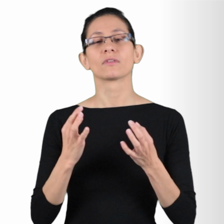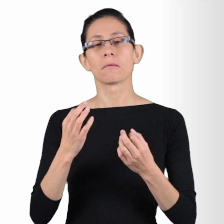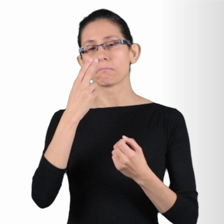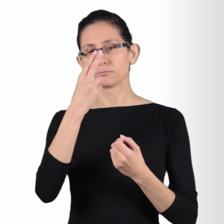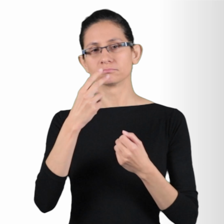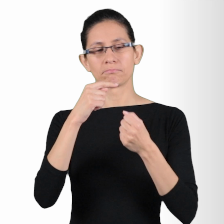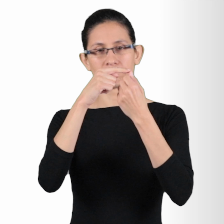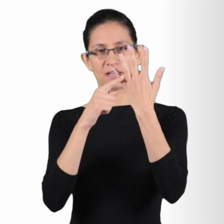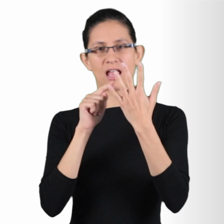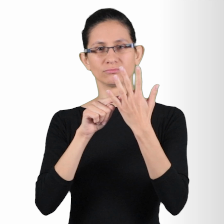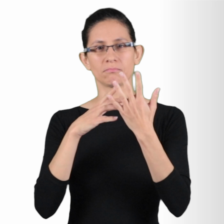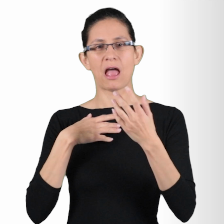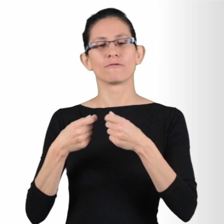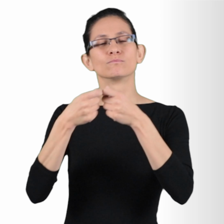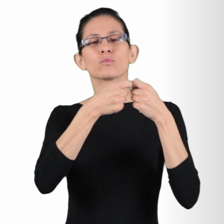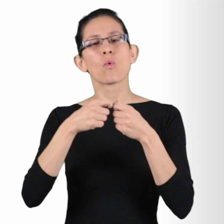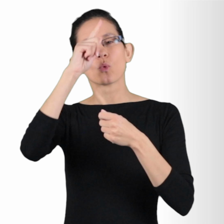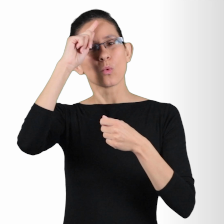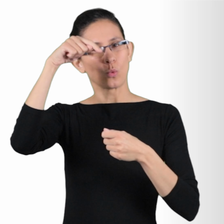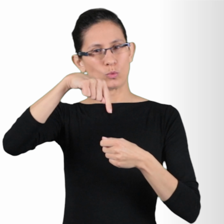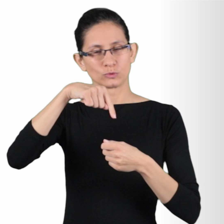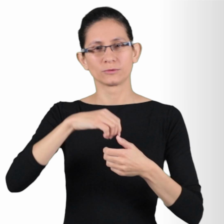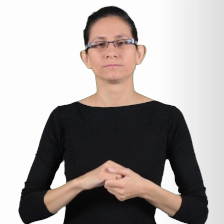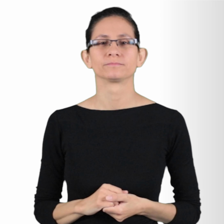To teraz przyjrzyjmy się tym pięciu elementom, które są wspólne ludziom.